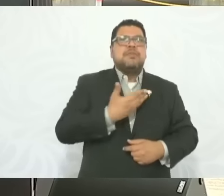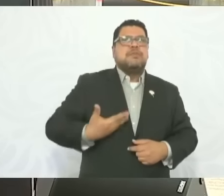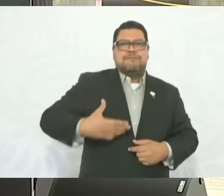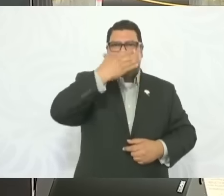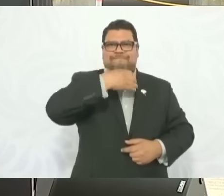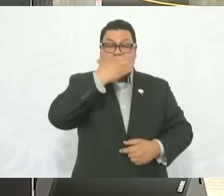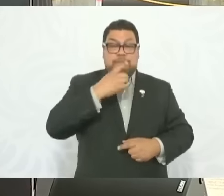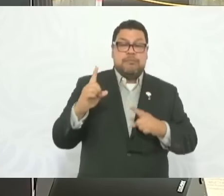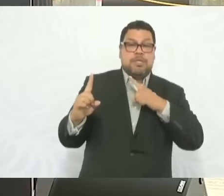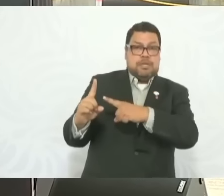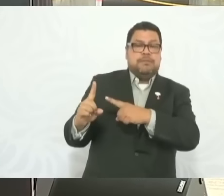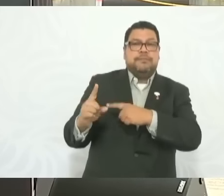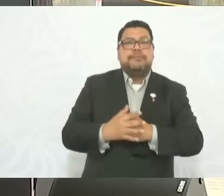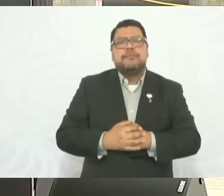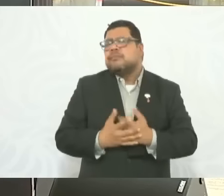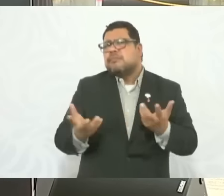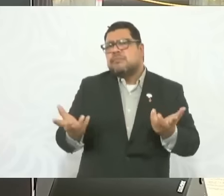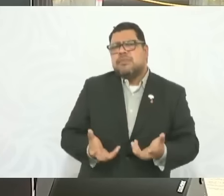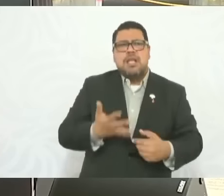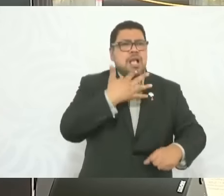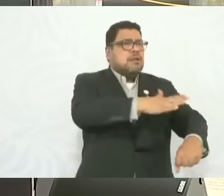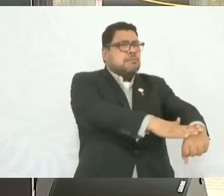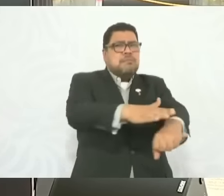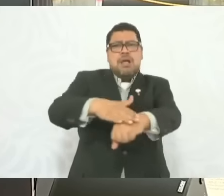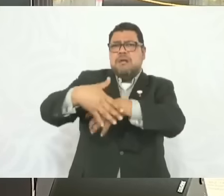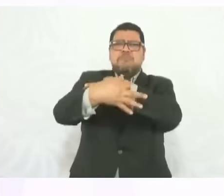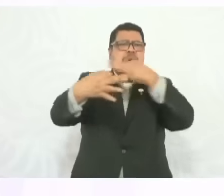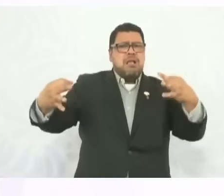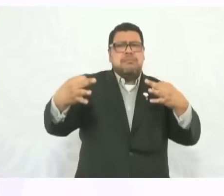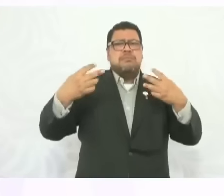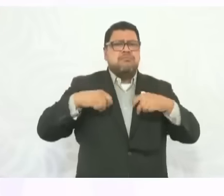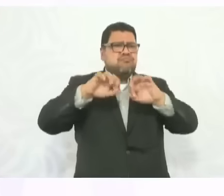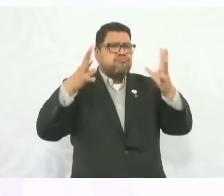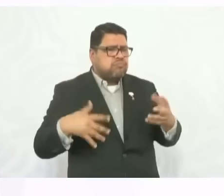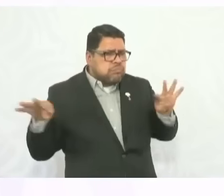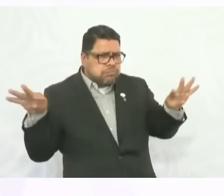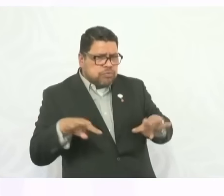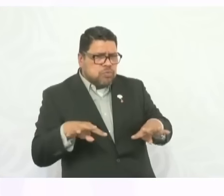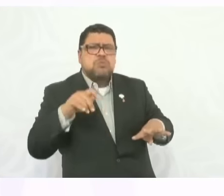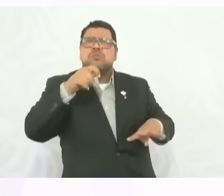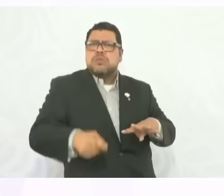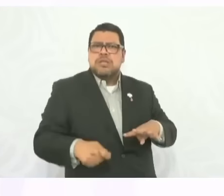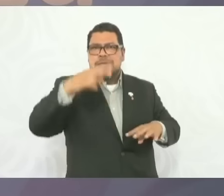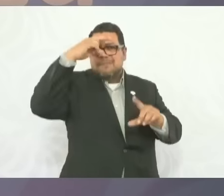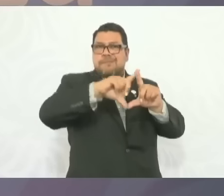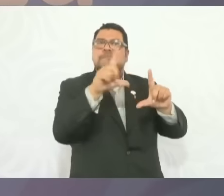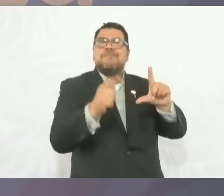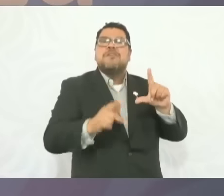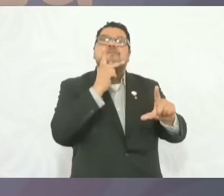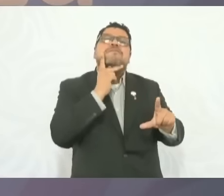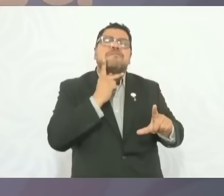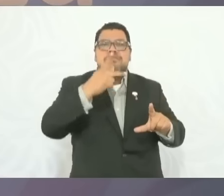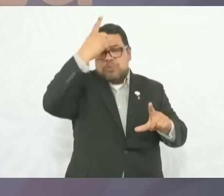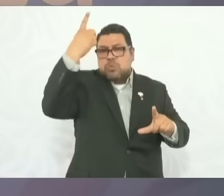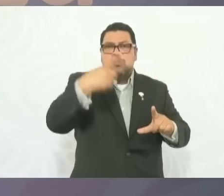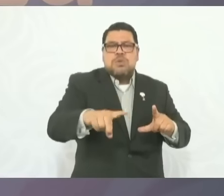Cárdenas del Río anunció al país y al mundo entero que México expropiaba para su pueblo la riqueza